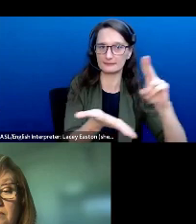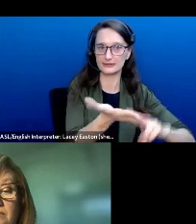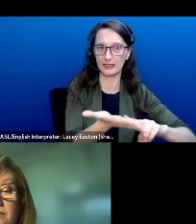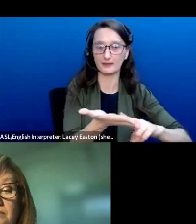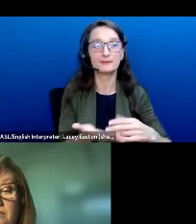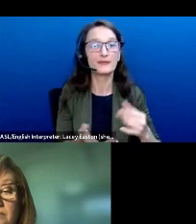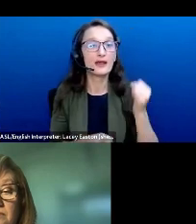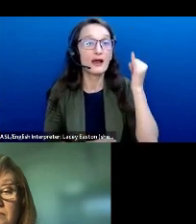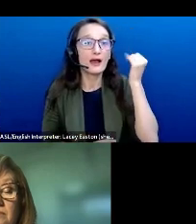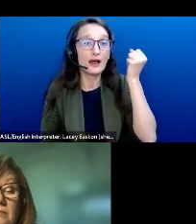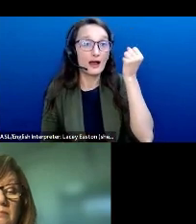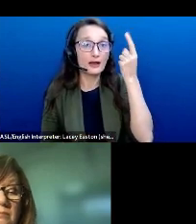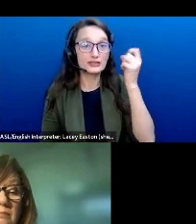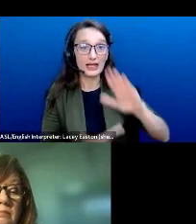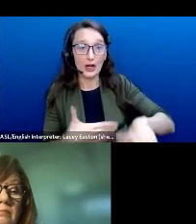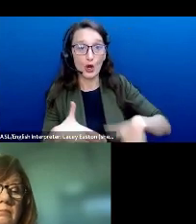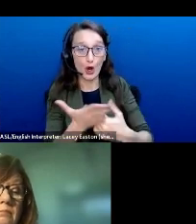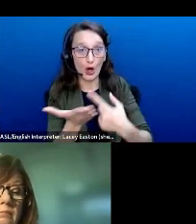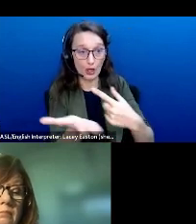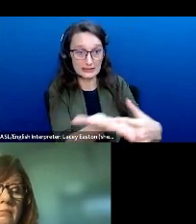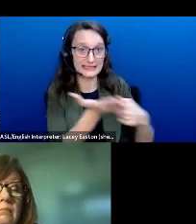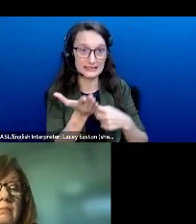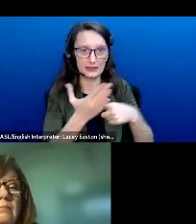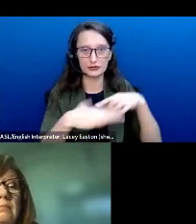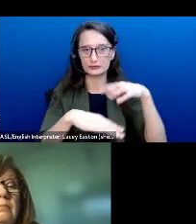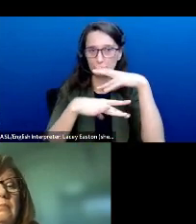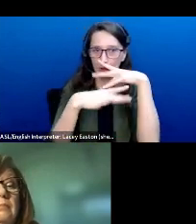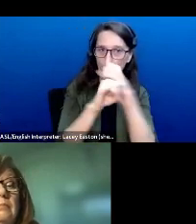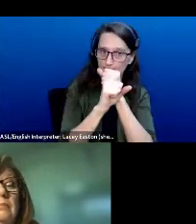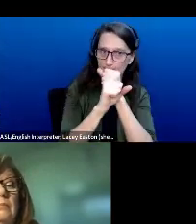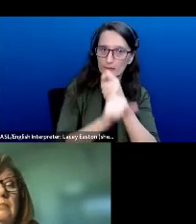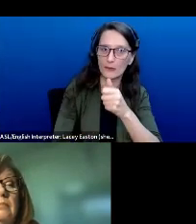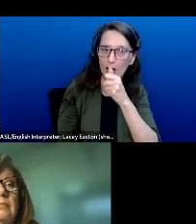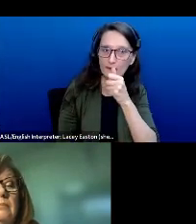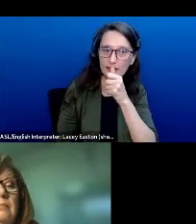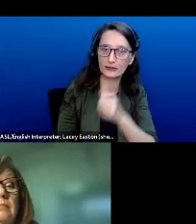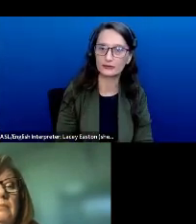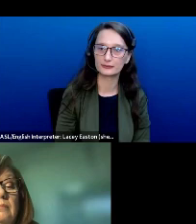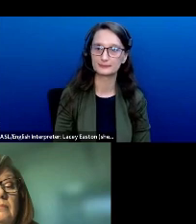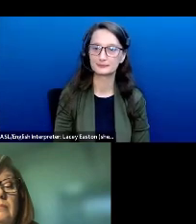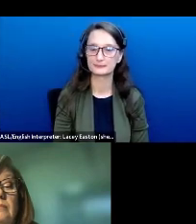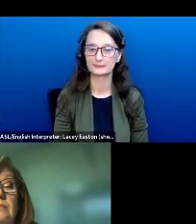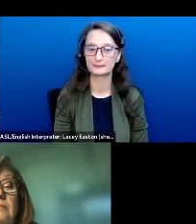confidenciales. Siguiente diapositiva. Por favor